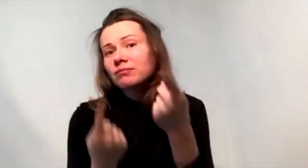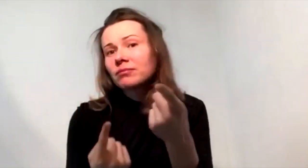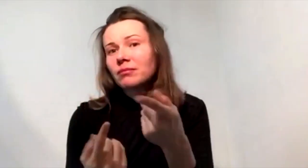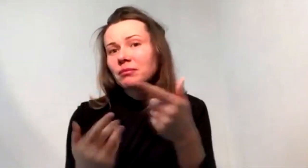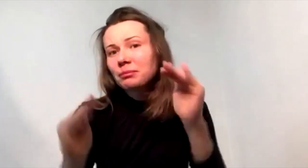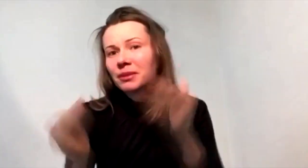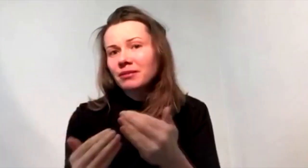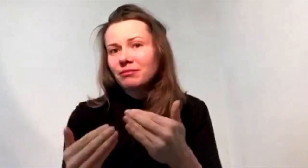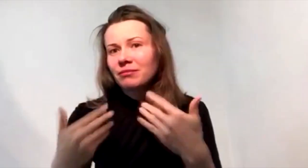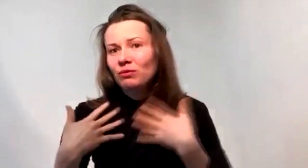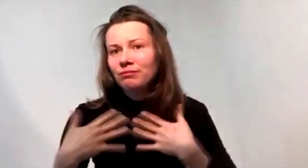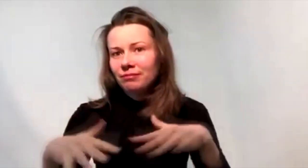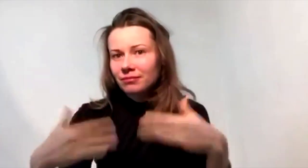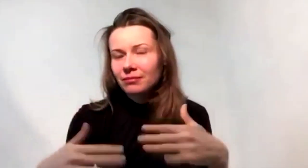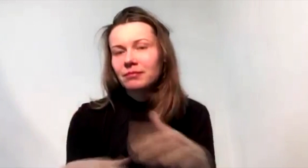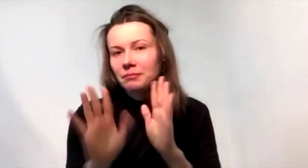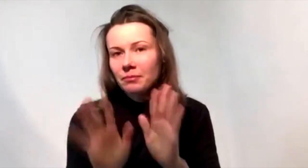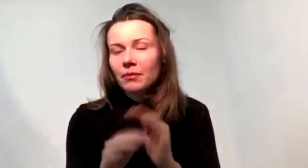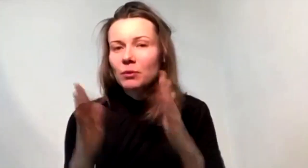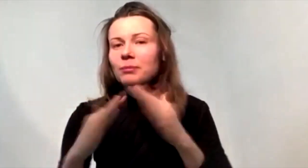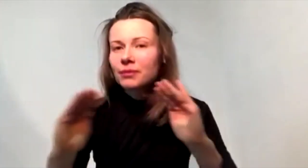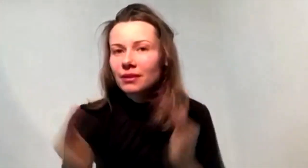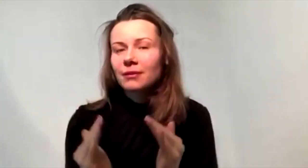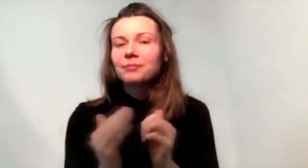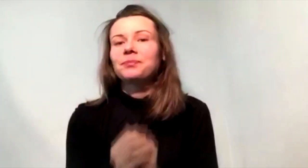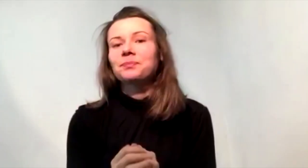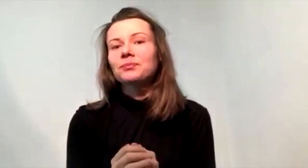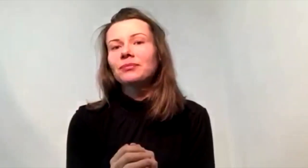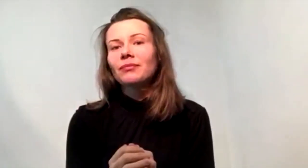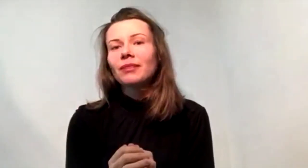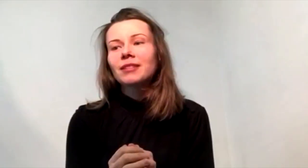Myślę, że warto ograniczyć źródła stresu.